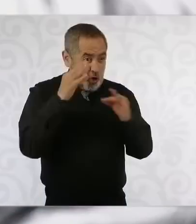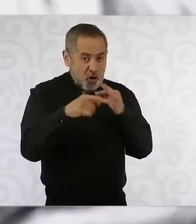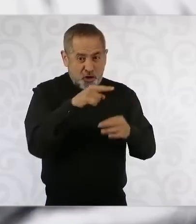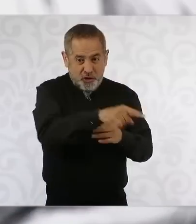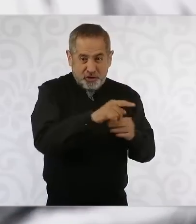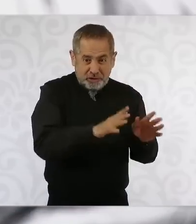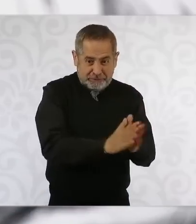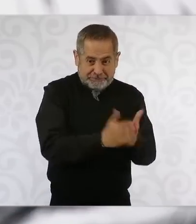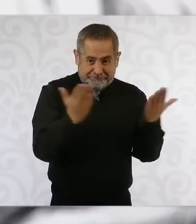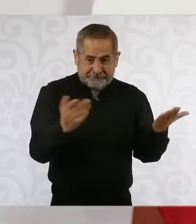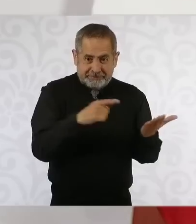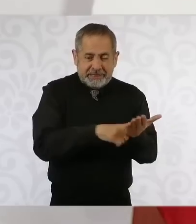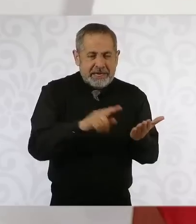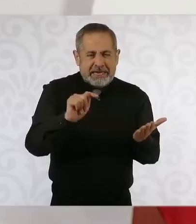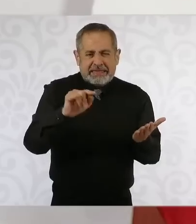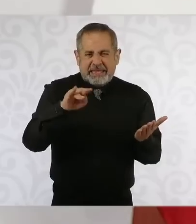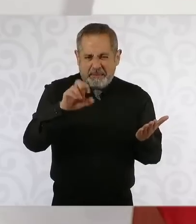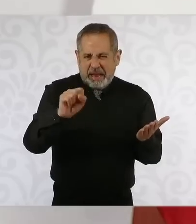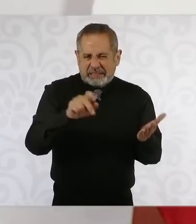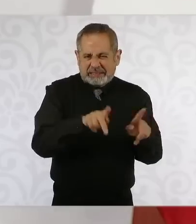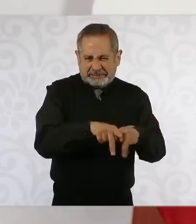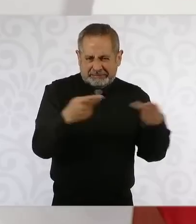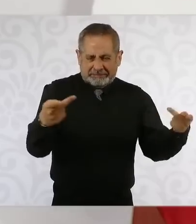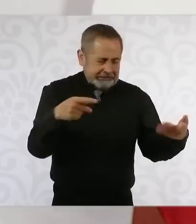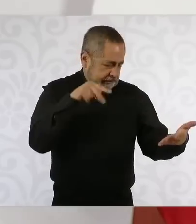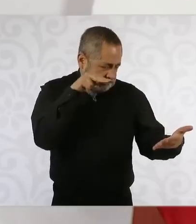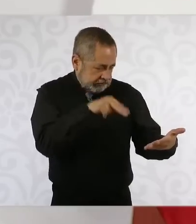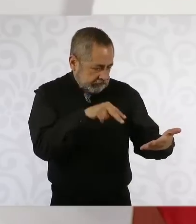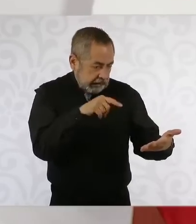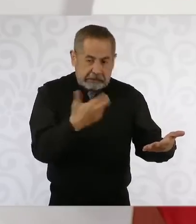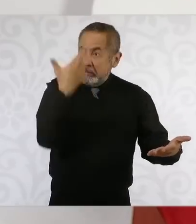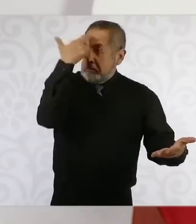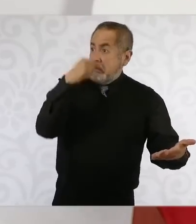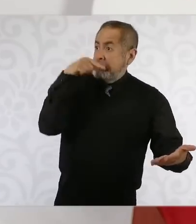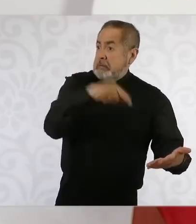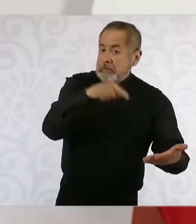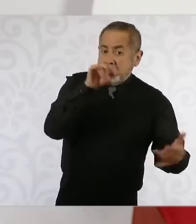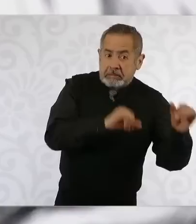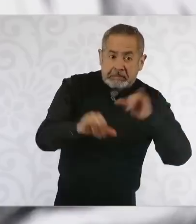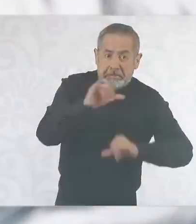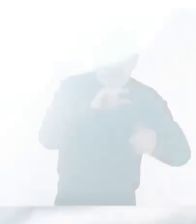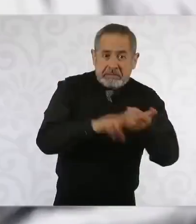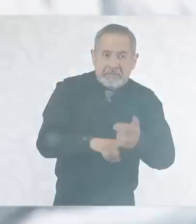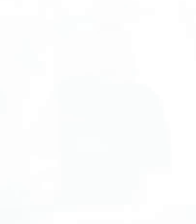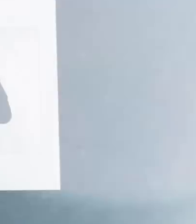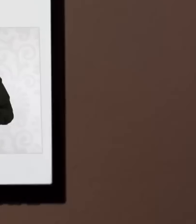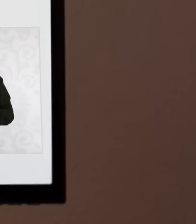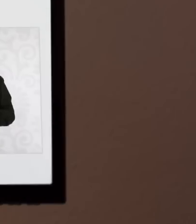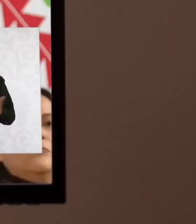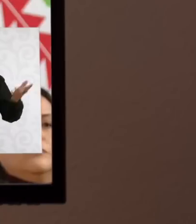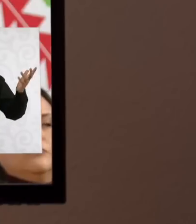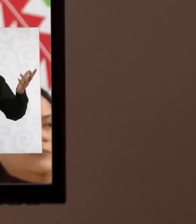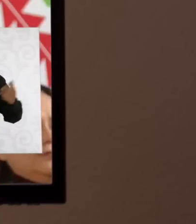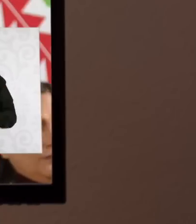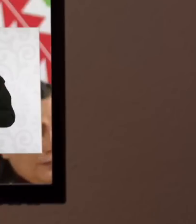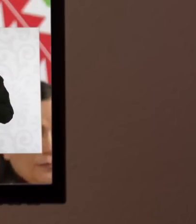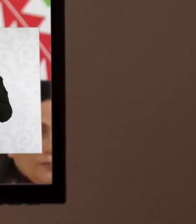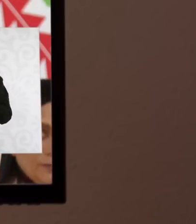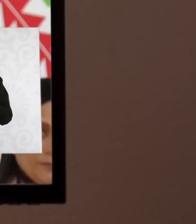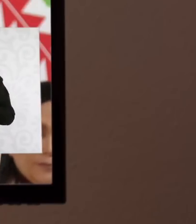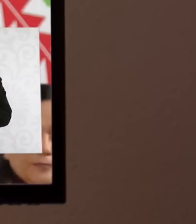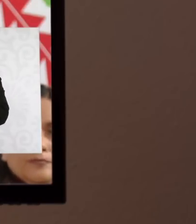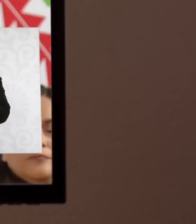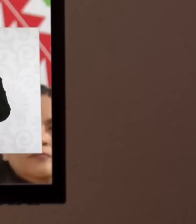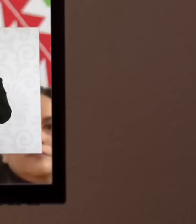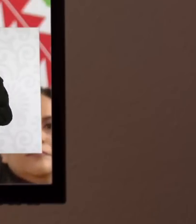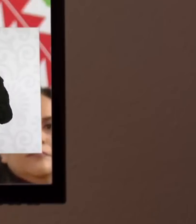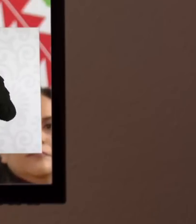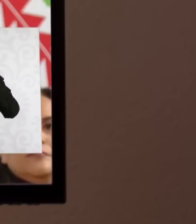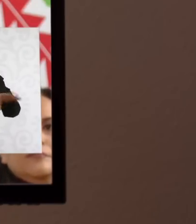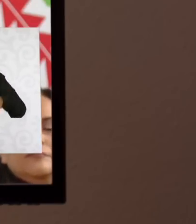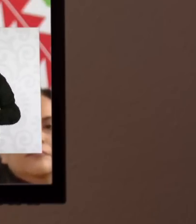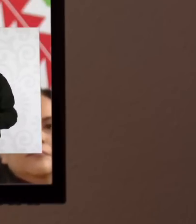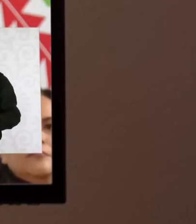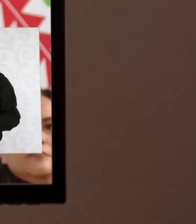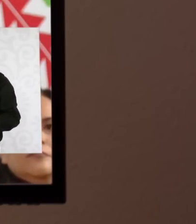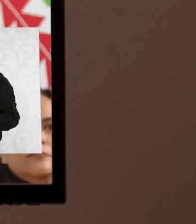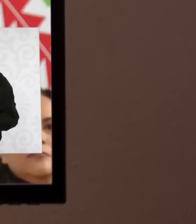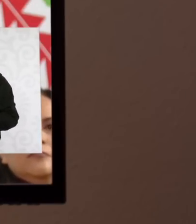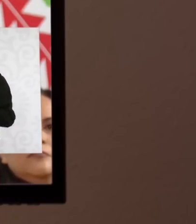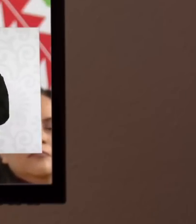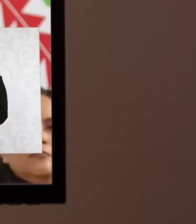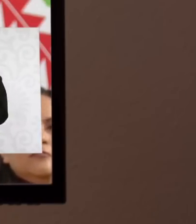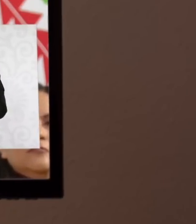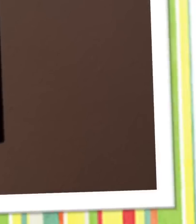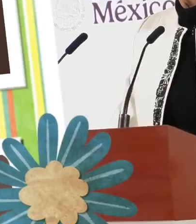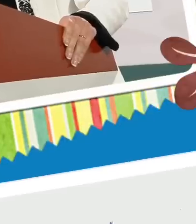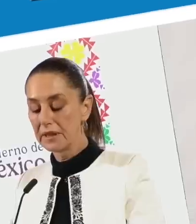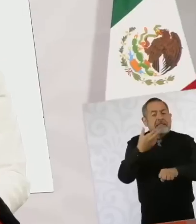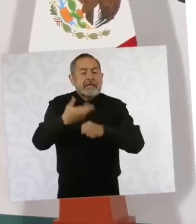a estos gringos que solo buscaban difamar la administración de la presidenta Claudia sh